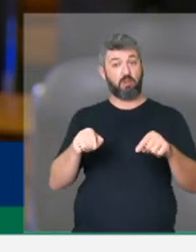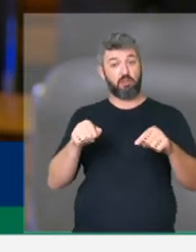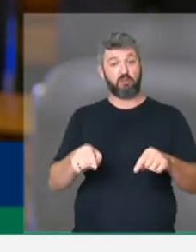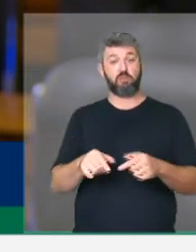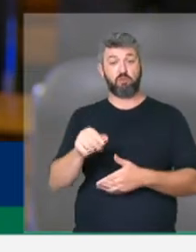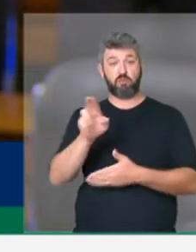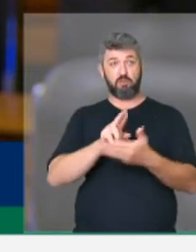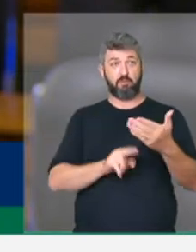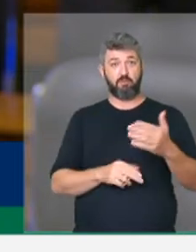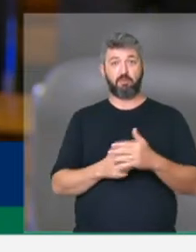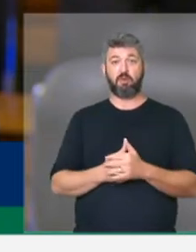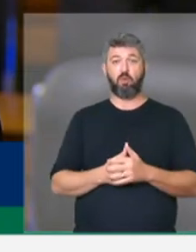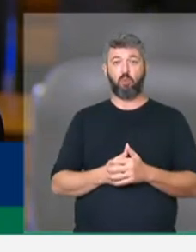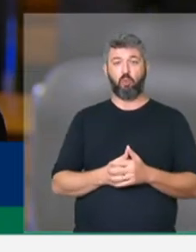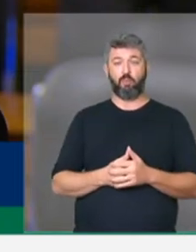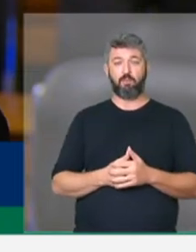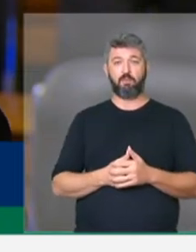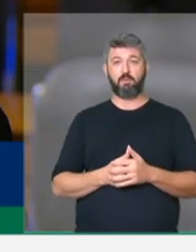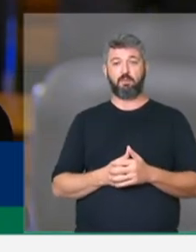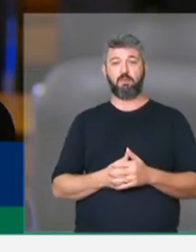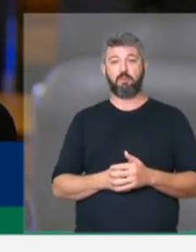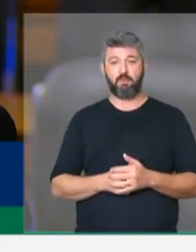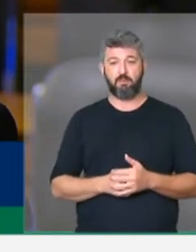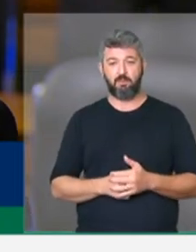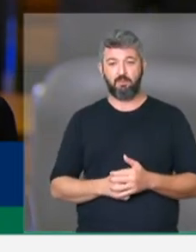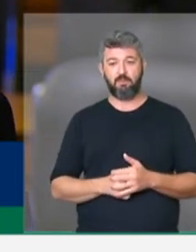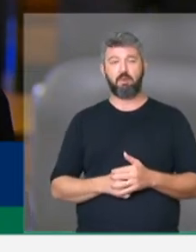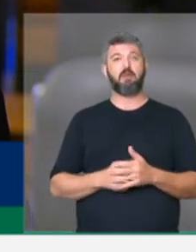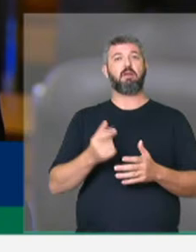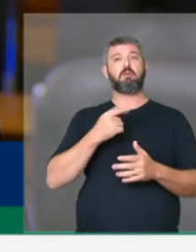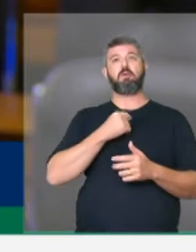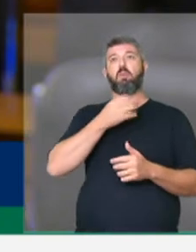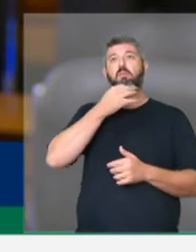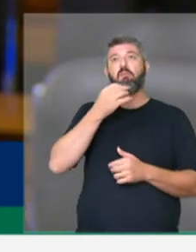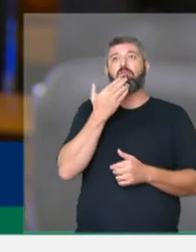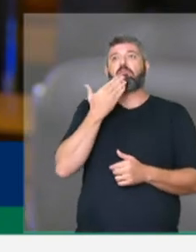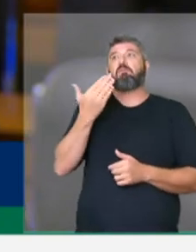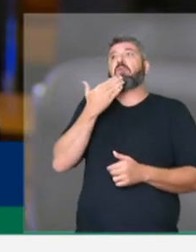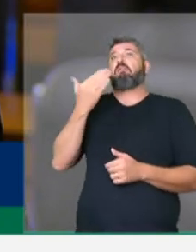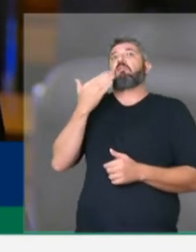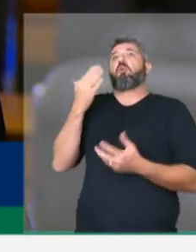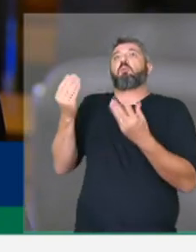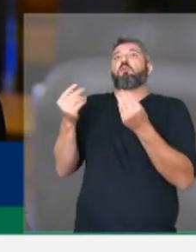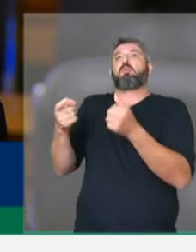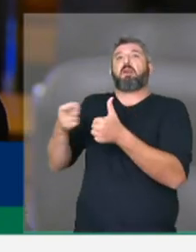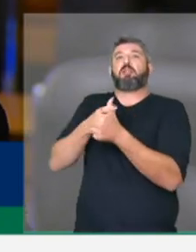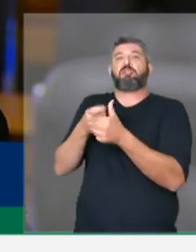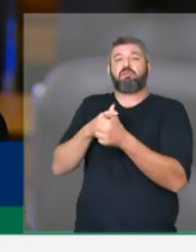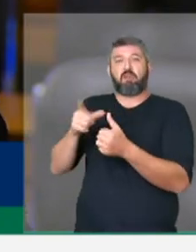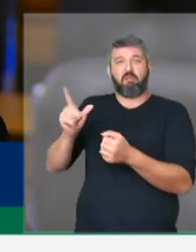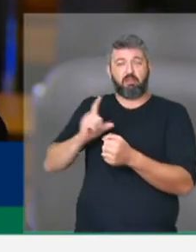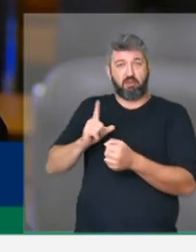NÓS DAMOS UM MAL EXEMPLO PARA AQUELES EMPREENDEDORES QUE EU POSSO PEGAR DINHEIRO DE FUNDOS DE DESENVOLVIMENTO REGIONAL DO NORDESTE E DO NORTE E NÃO PRECISO PAGAR.